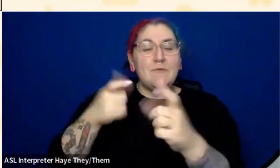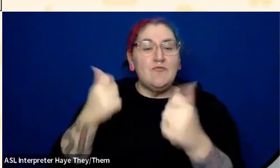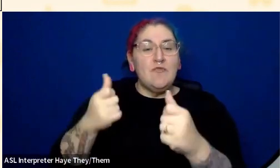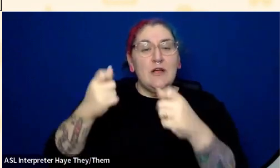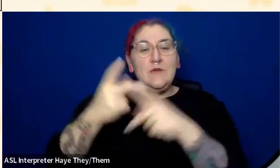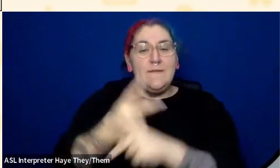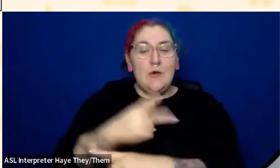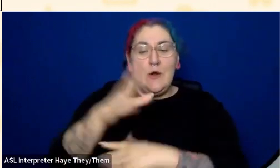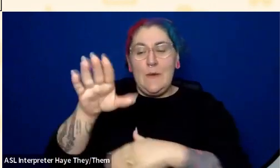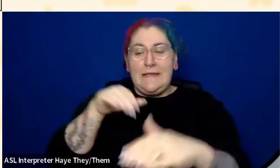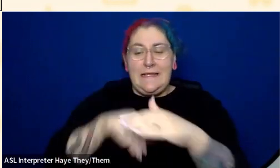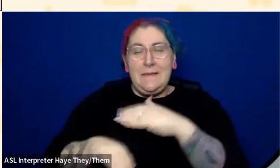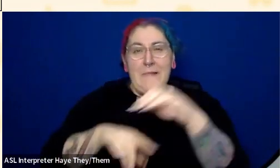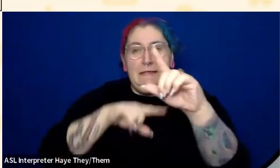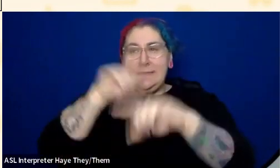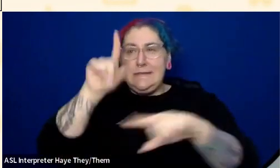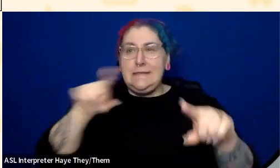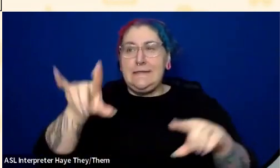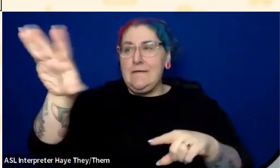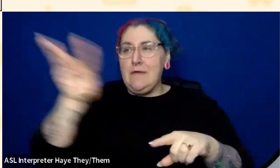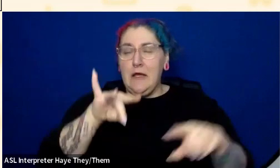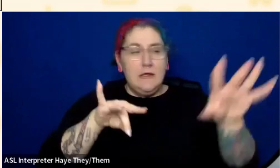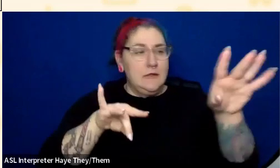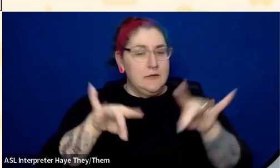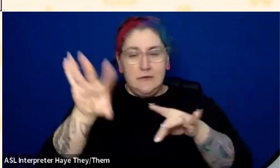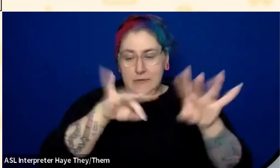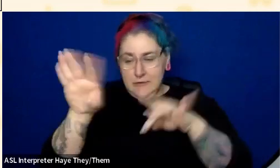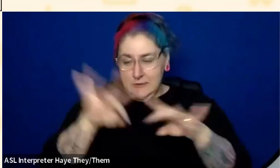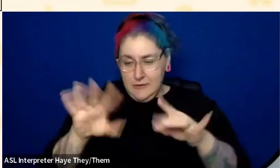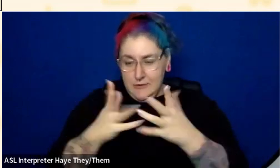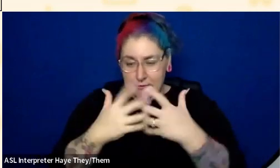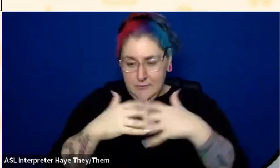y no hay nada mejor que poner